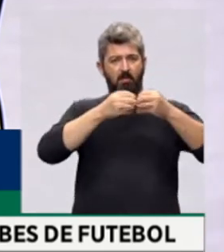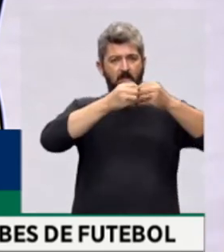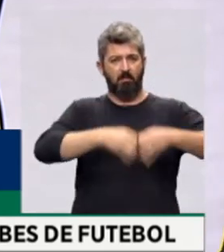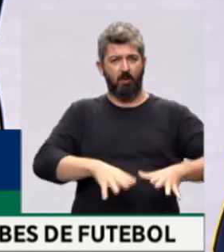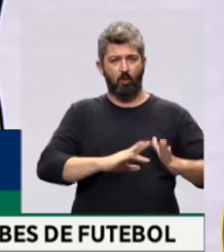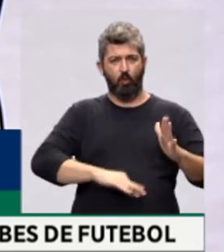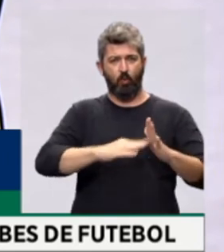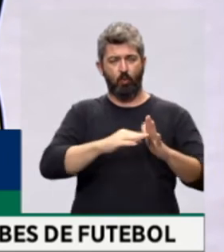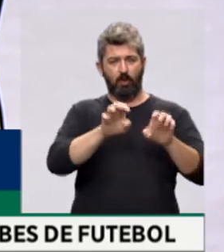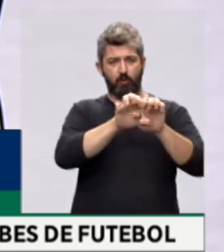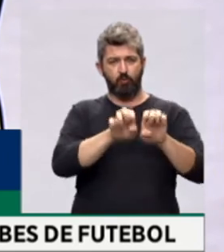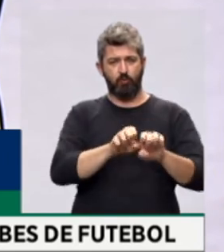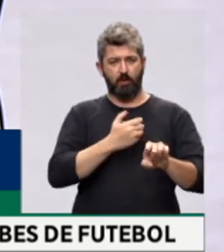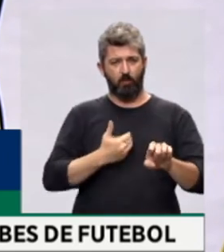TER UM PLANO NACIONAL DE VACINAÇÃO O GOVERNO ESTÁ